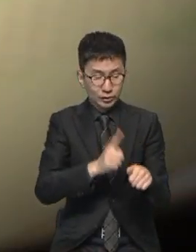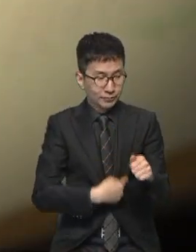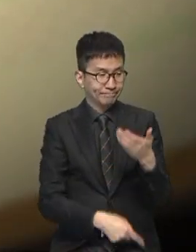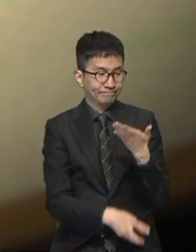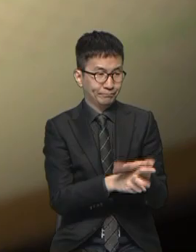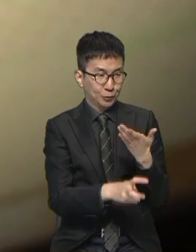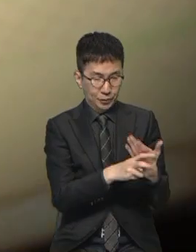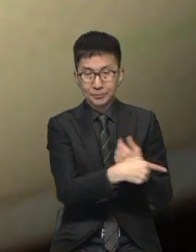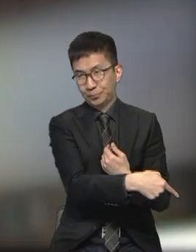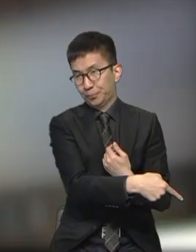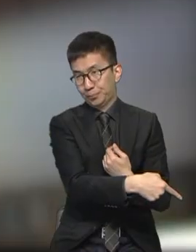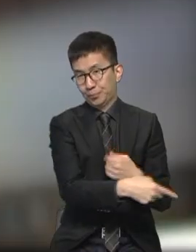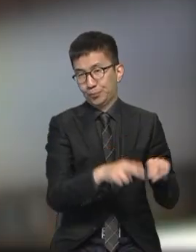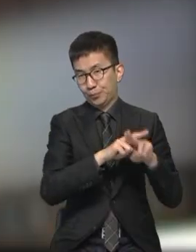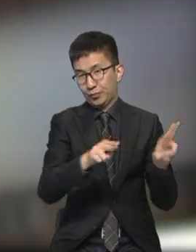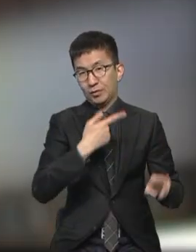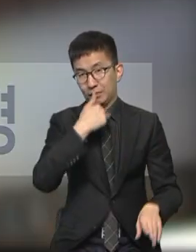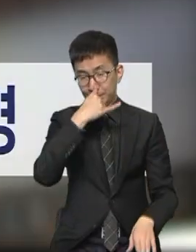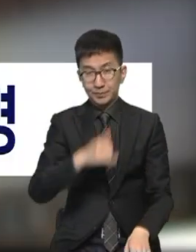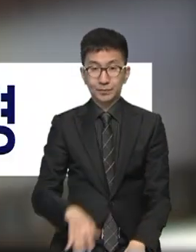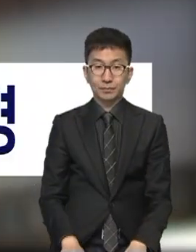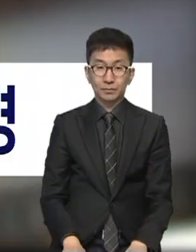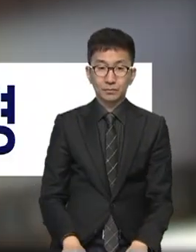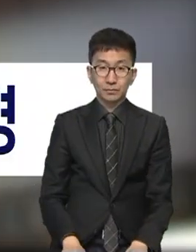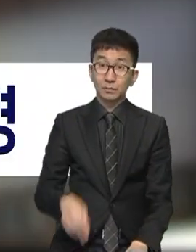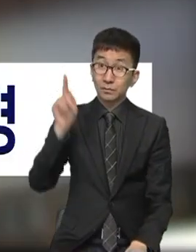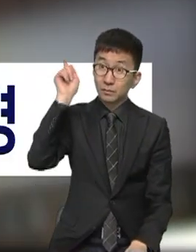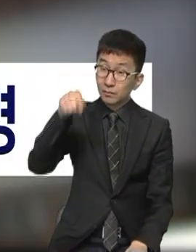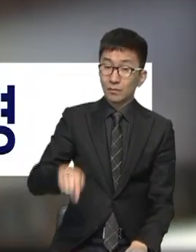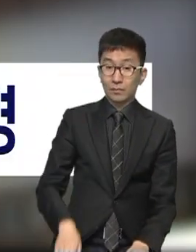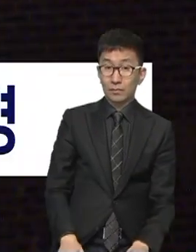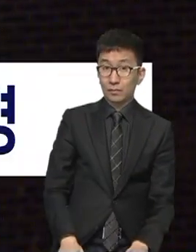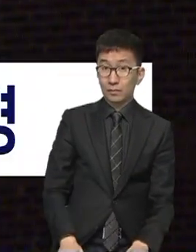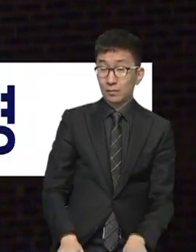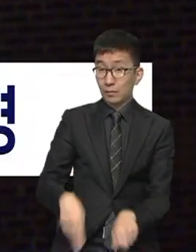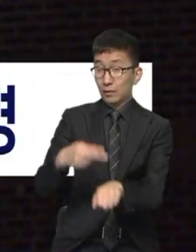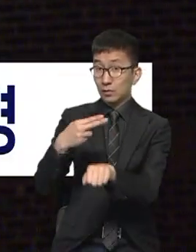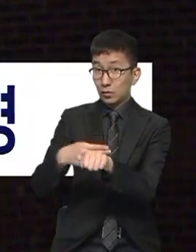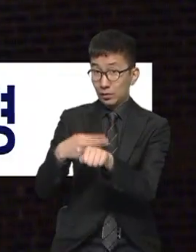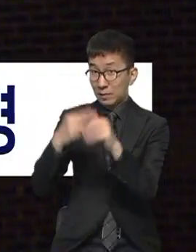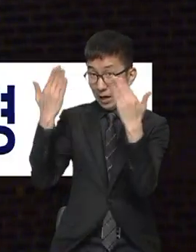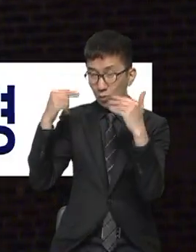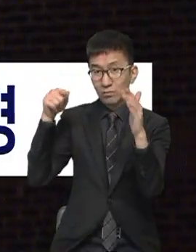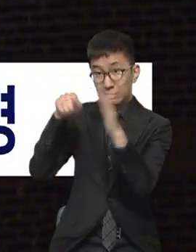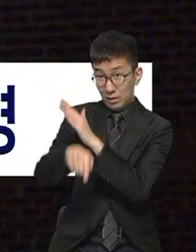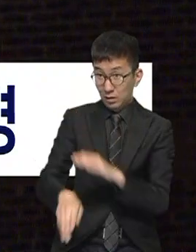처리됐습니다. A 씨는 다음 날 수능 감독관 학교에